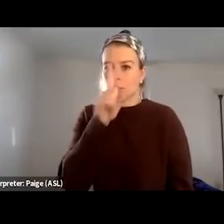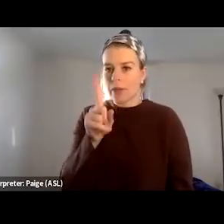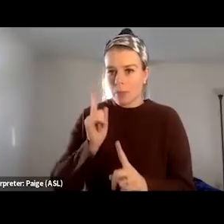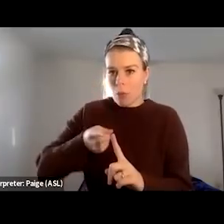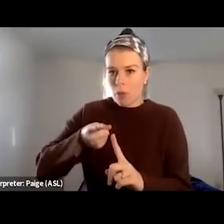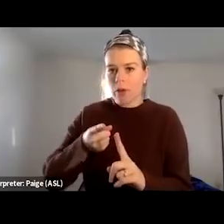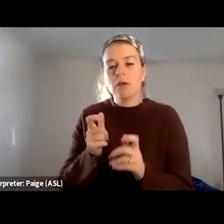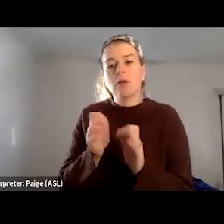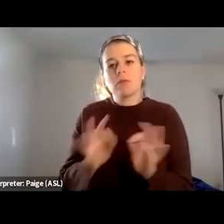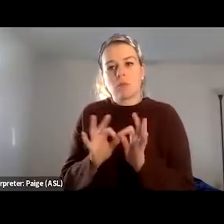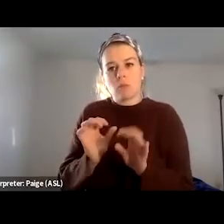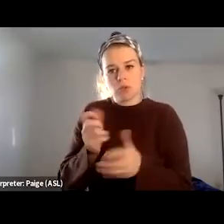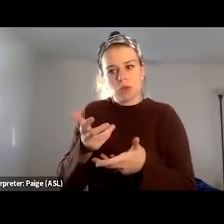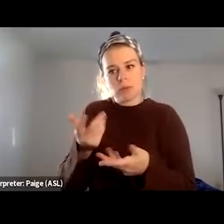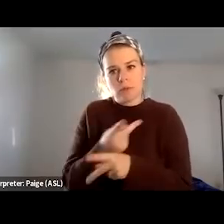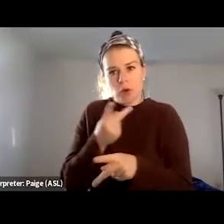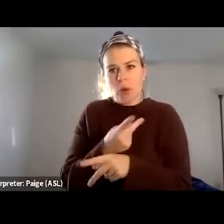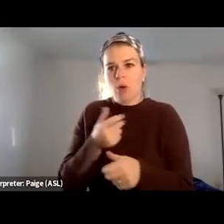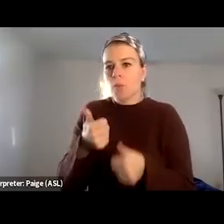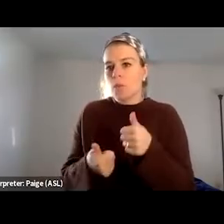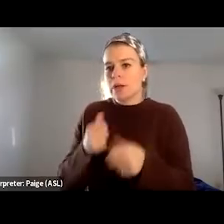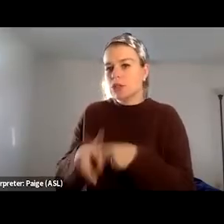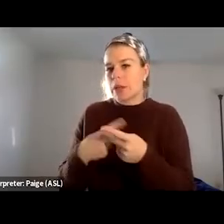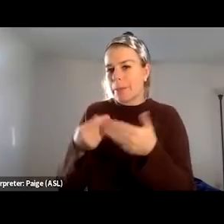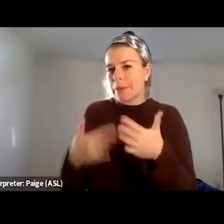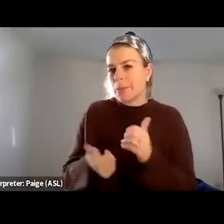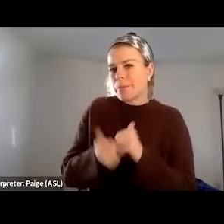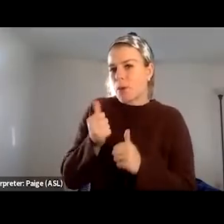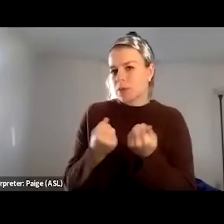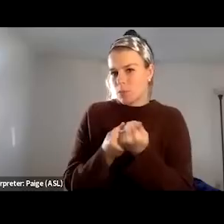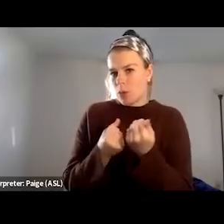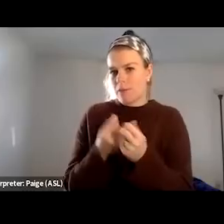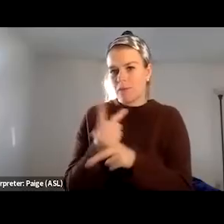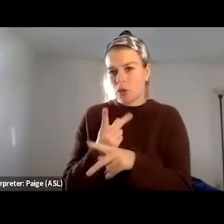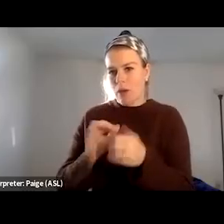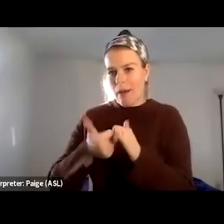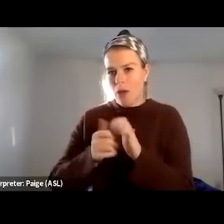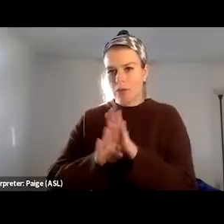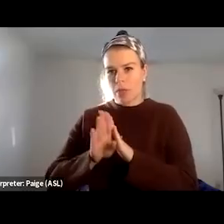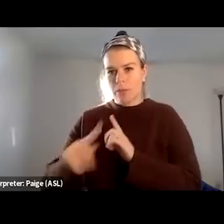para identificar qué tipos de vecinos son más solidarios y encontrar maneras de desarrollar relaciones positivas con sus vecinos.